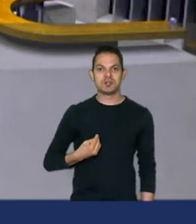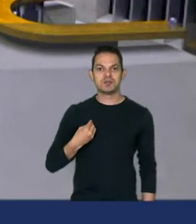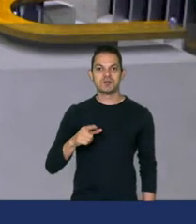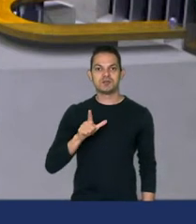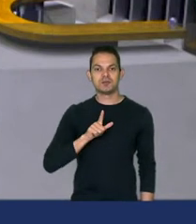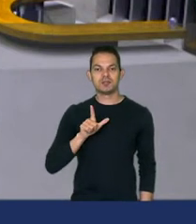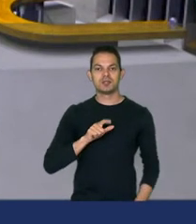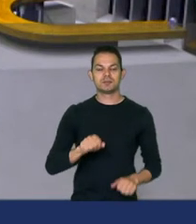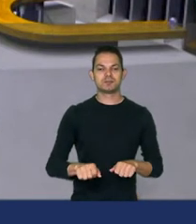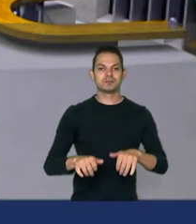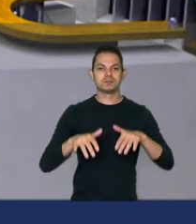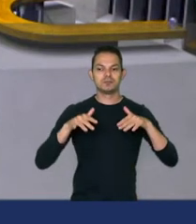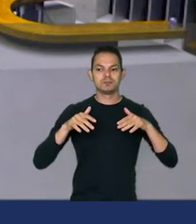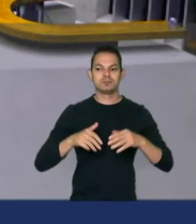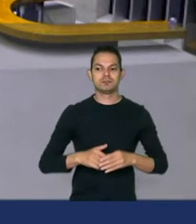TROPAS DA UCRÂNIA. -- [REPÓRTER]: 367